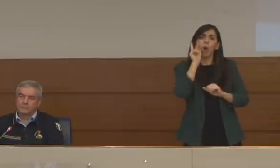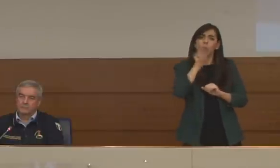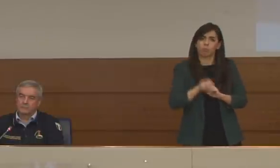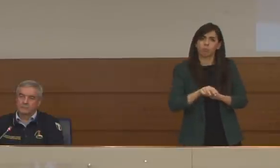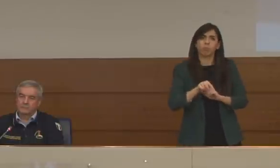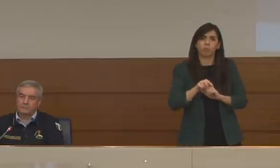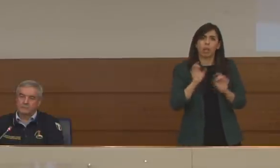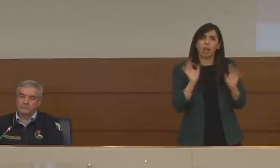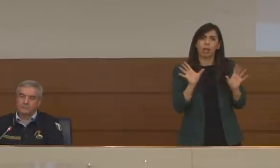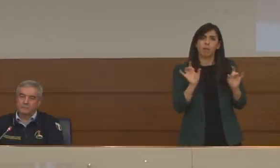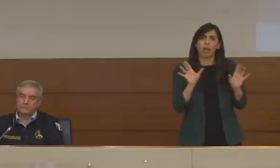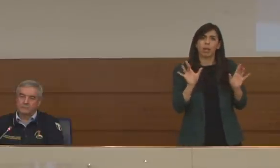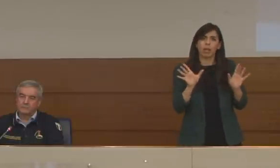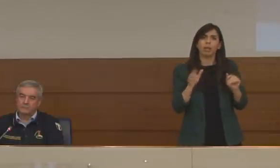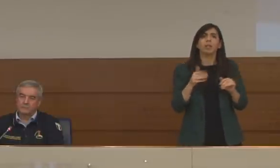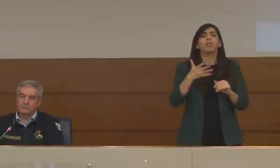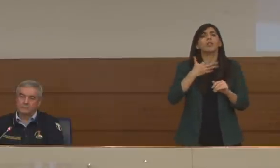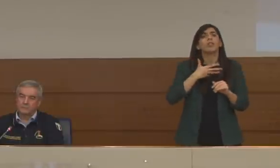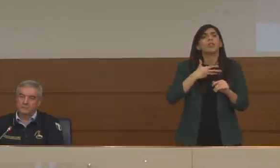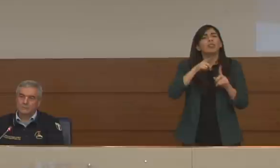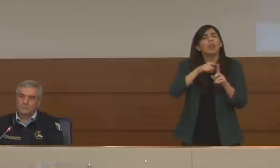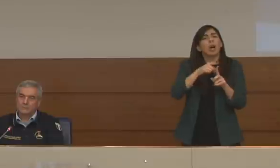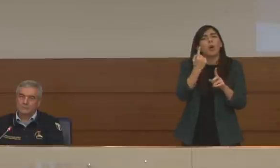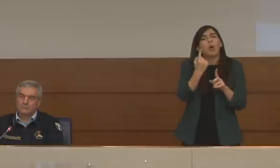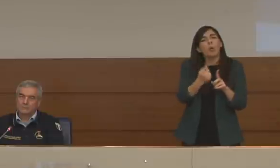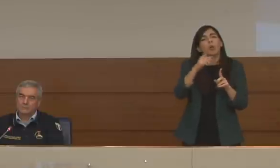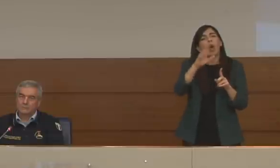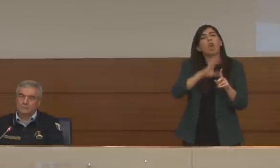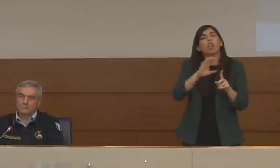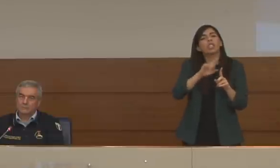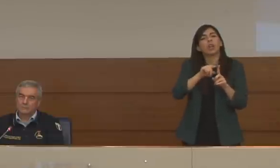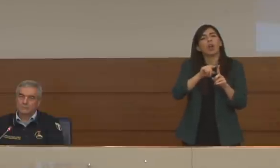Ce ne sono per l'idrossiclorochina, ce n'è una per gli antivirali... e queste sono